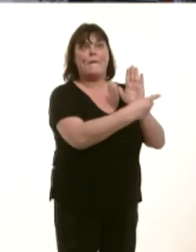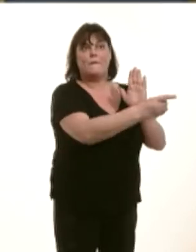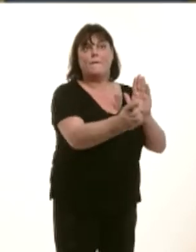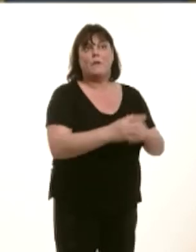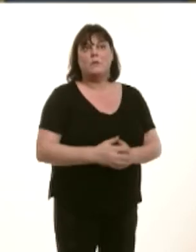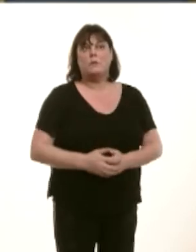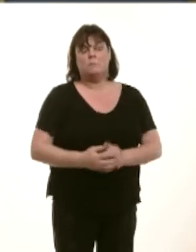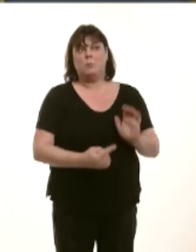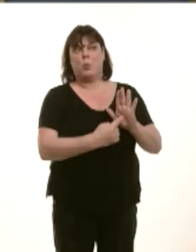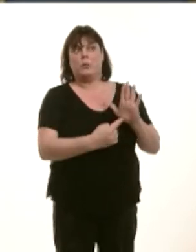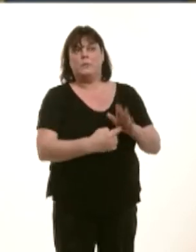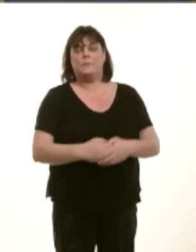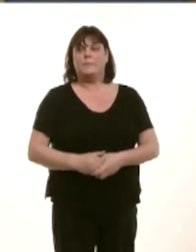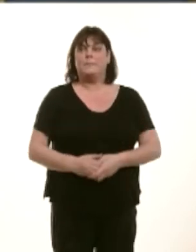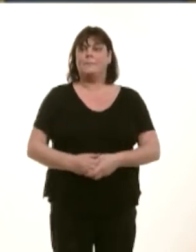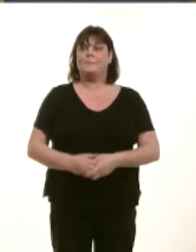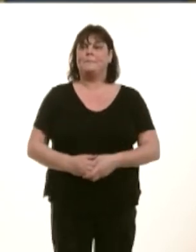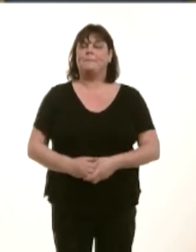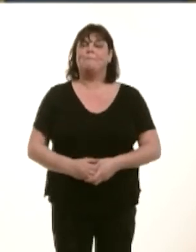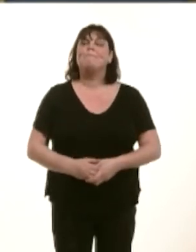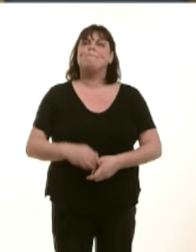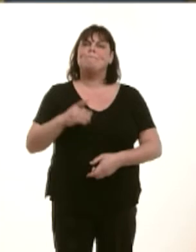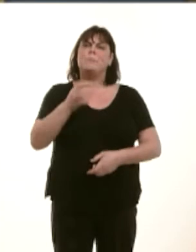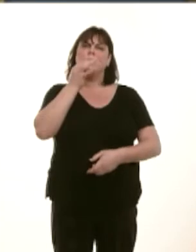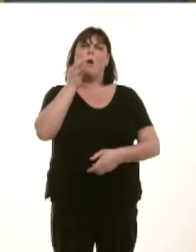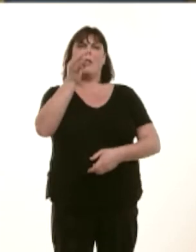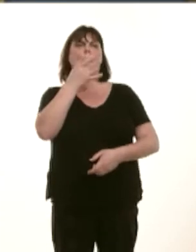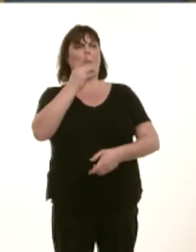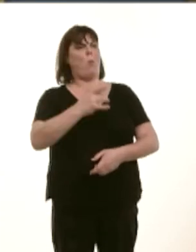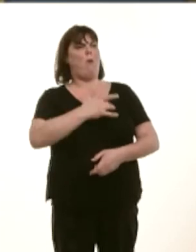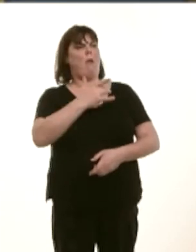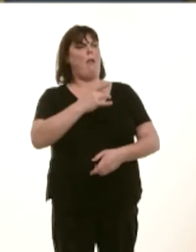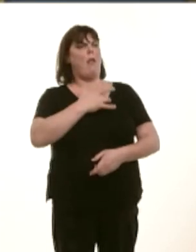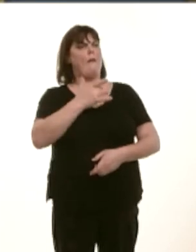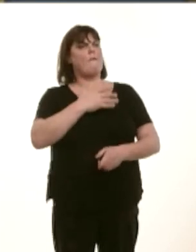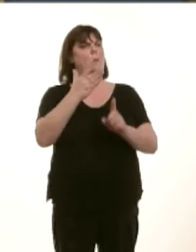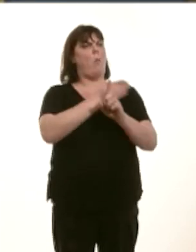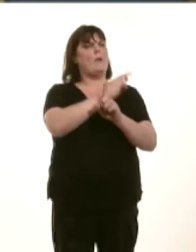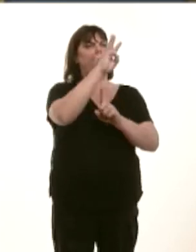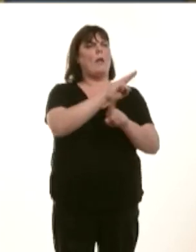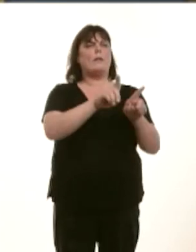eich neges chi i drigolion ardaloedd fel Cwm-du, Salem, Talyllychau a Phumsaint, lle bues iín